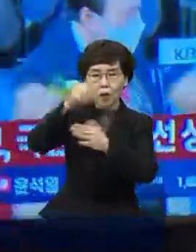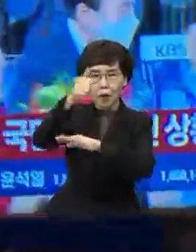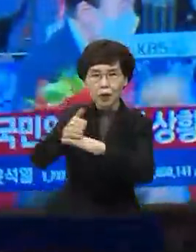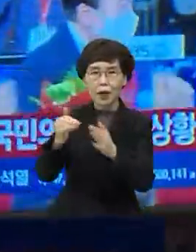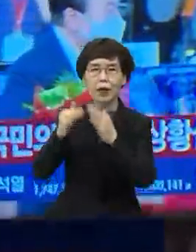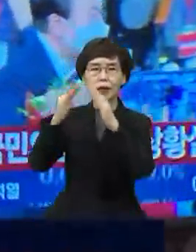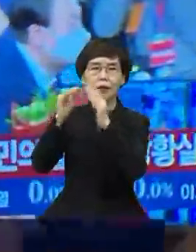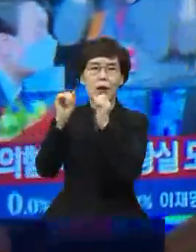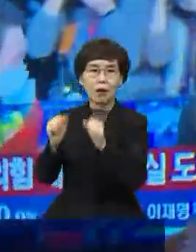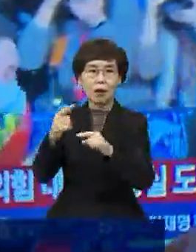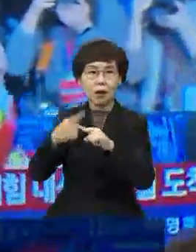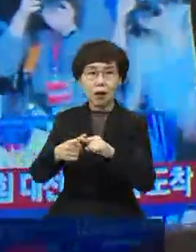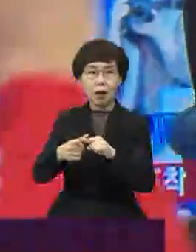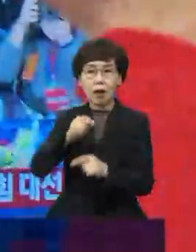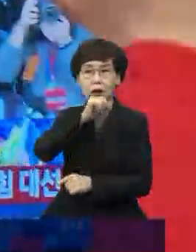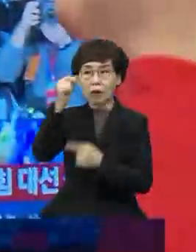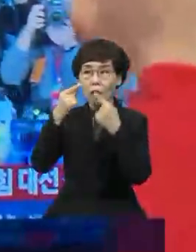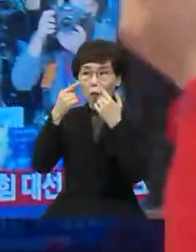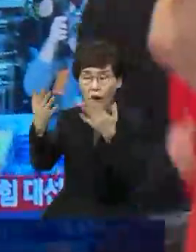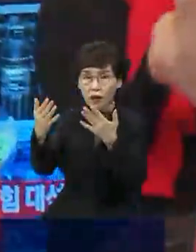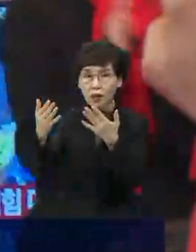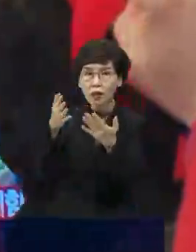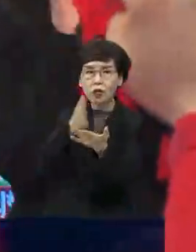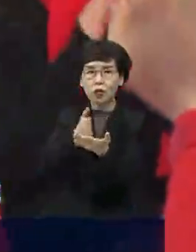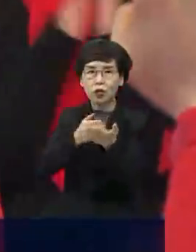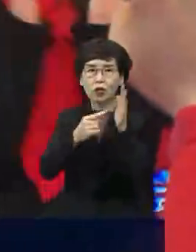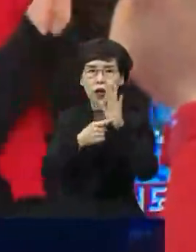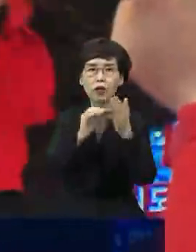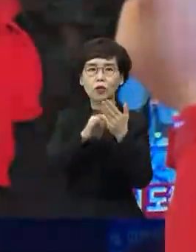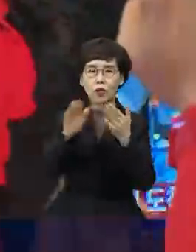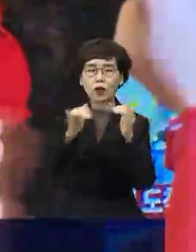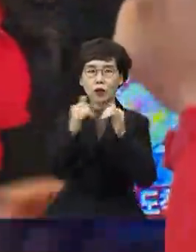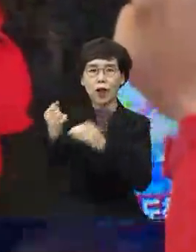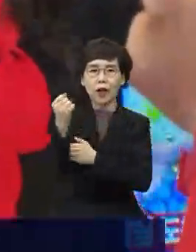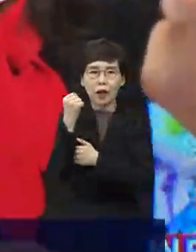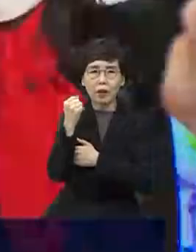머무르다 당선 확실 보도가 나온 뒤에 국민의힘 개표 상황실을 찾아 승리를 선언했습니다.